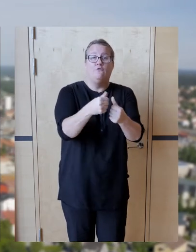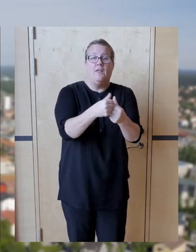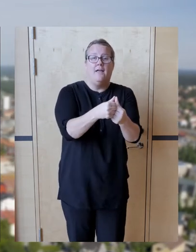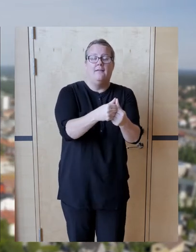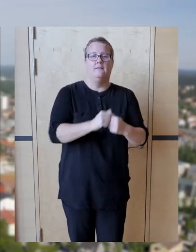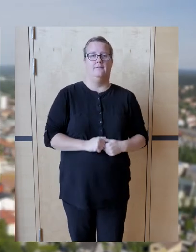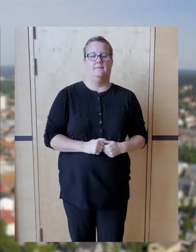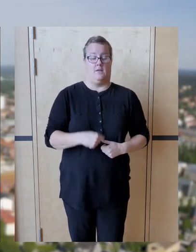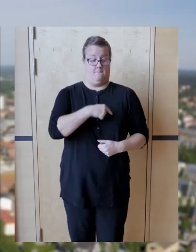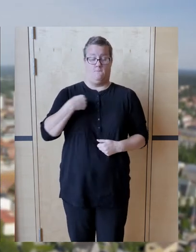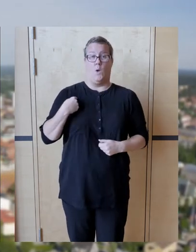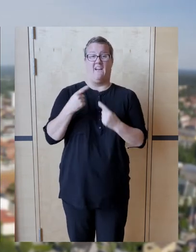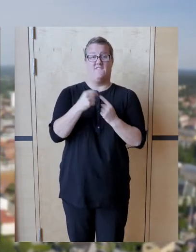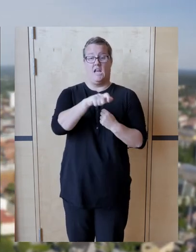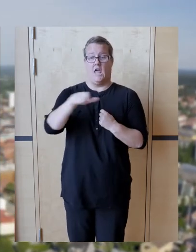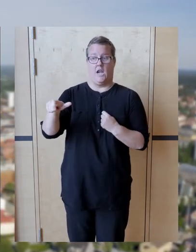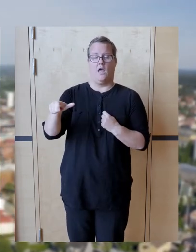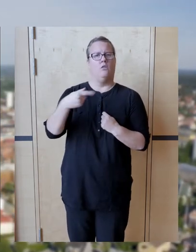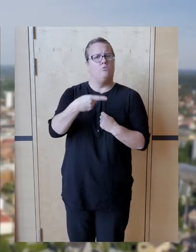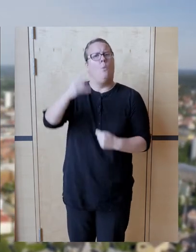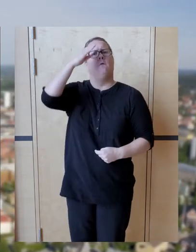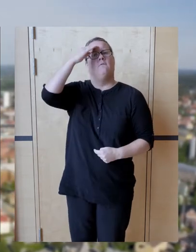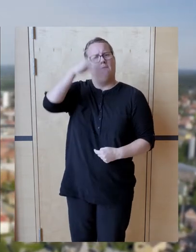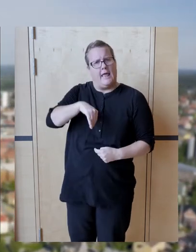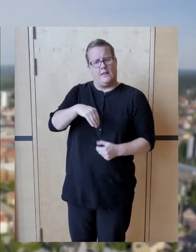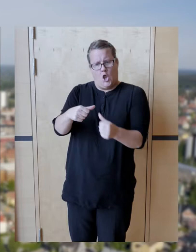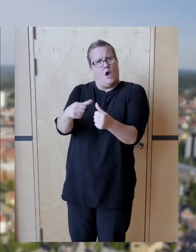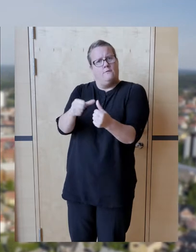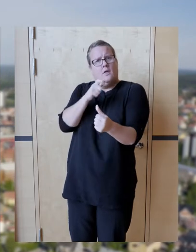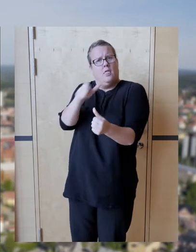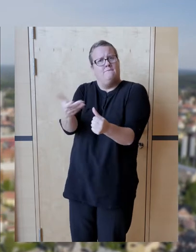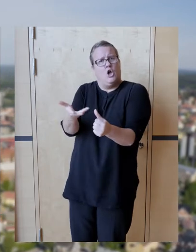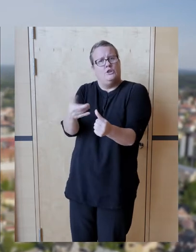De kommer ihåg Var som som som löftet var Adam kommer ihåg